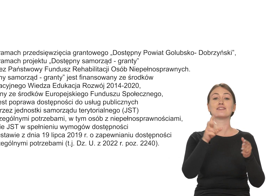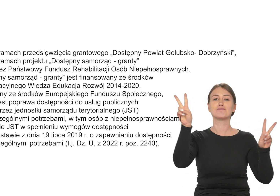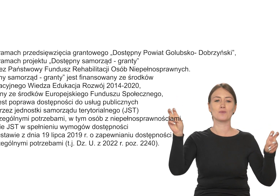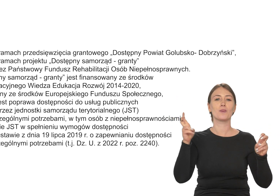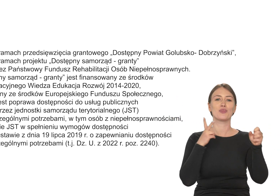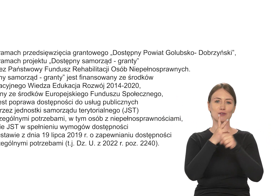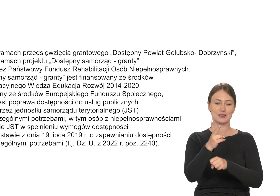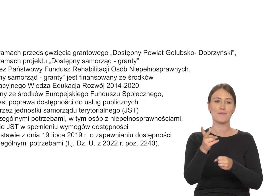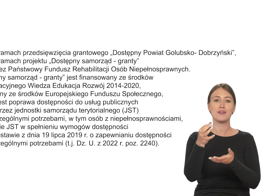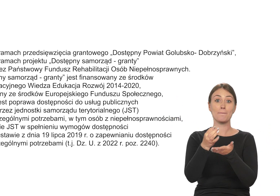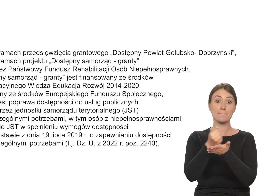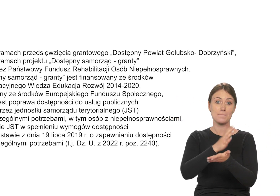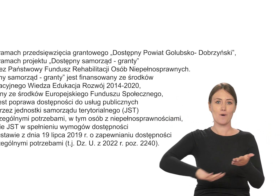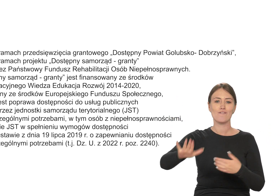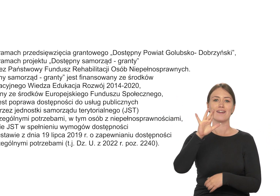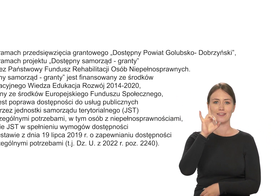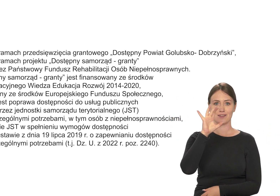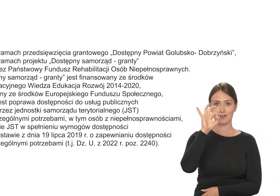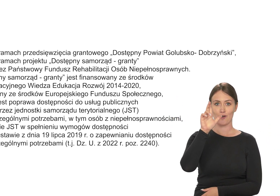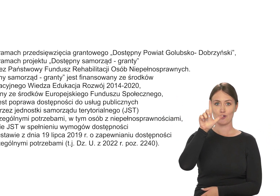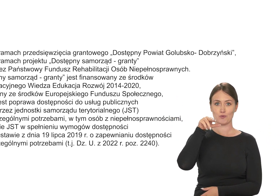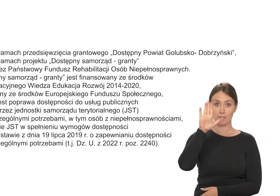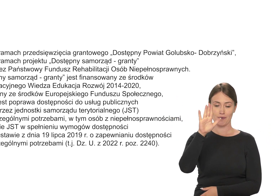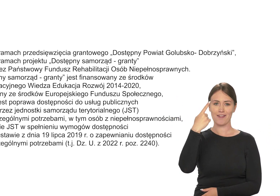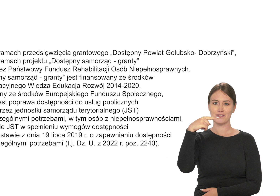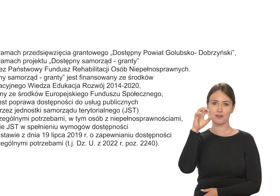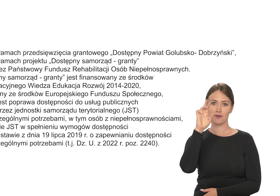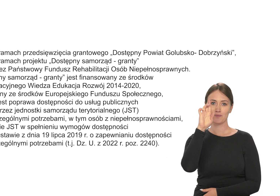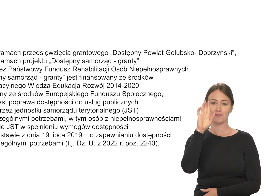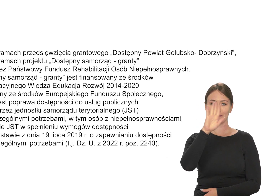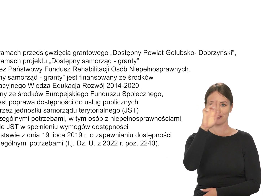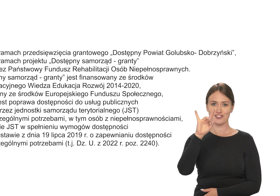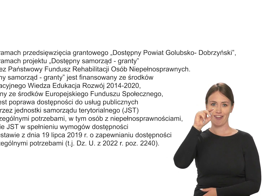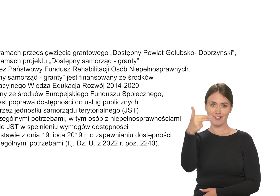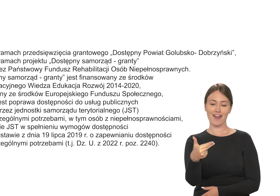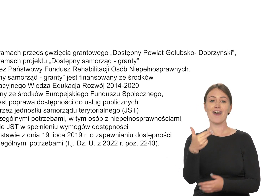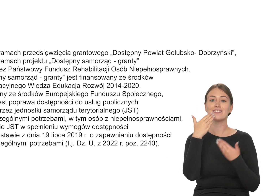„Dostępny Powiat Golubsko-Dobrzyński”,